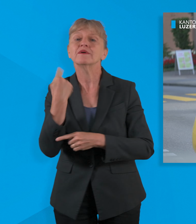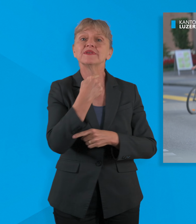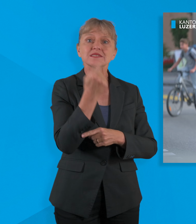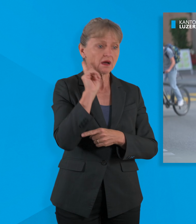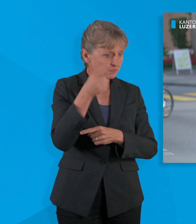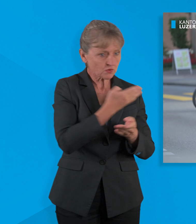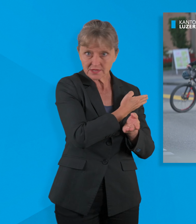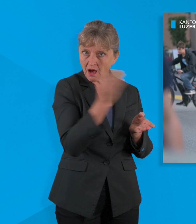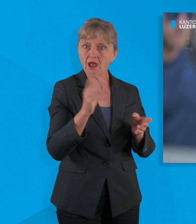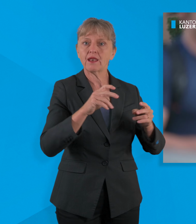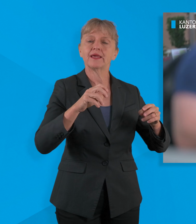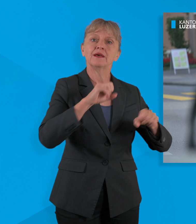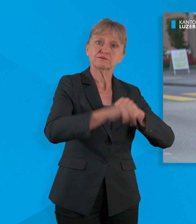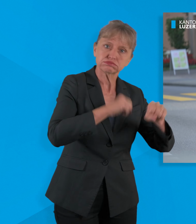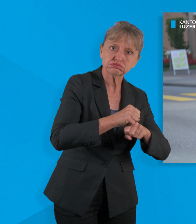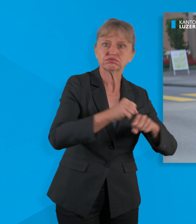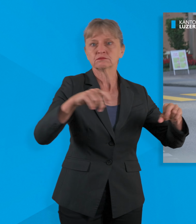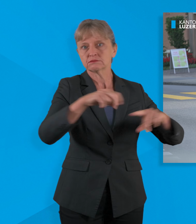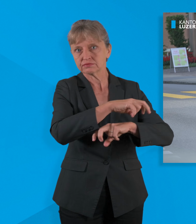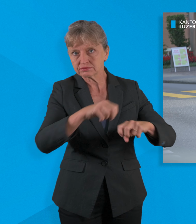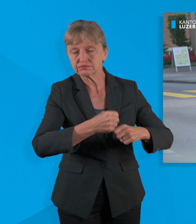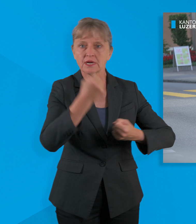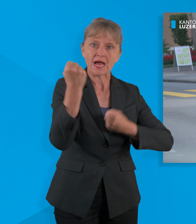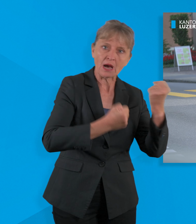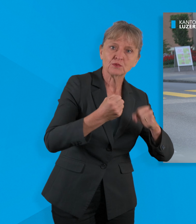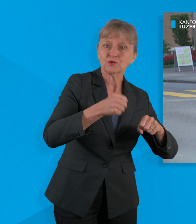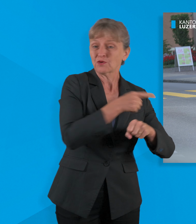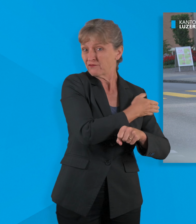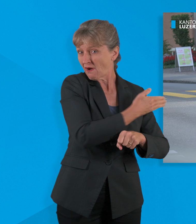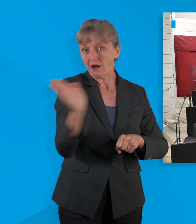geht es bei der «Anti-Stau-Initiative» nur ums Auto.